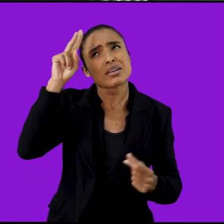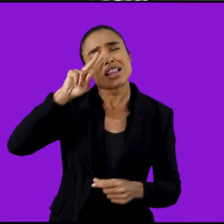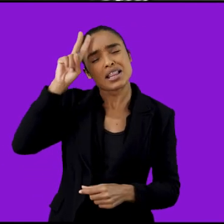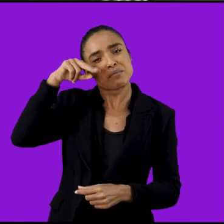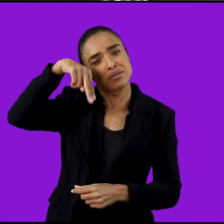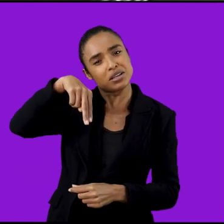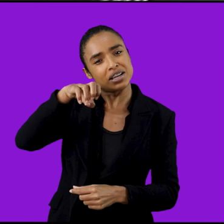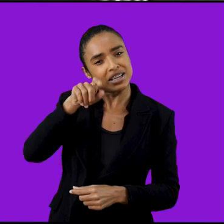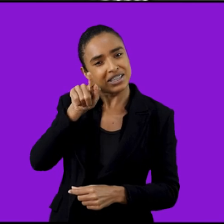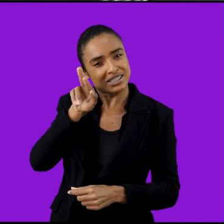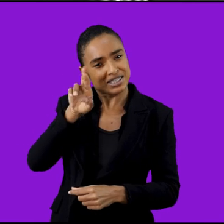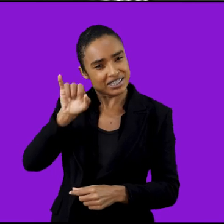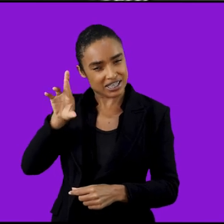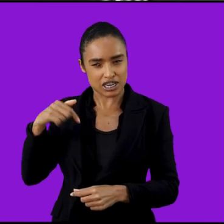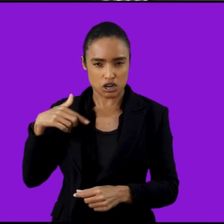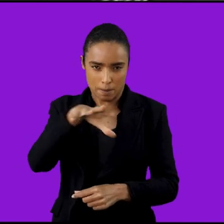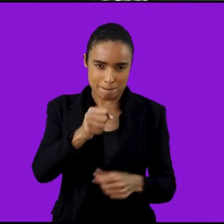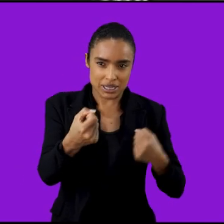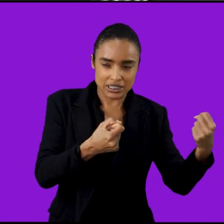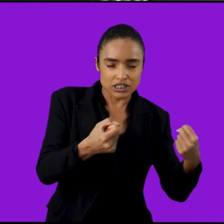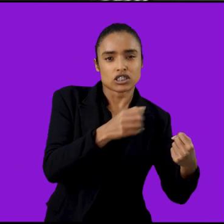Nossa, cê lembrou do Negreiro. Lembro que uma vez, eu catei o Negreiro no Tucuruvi pra